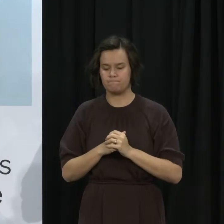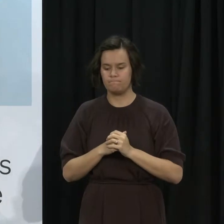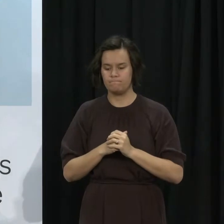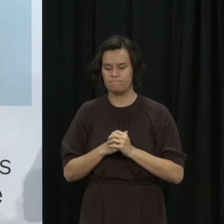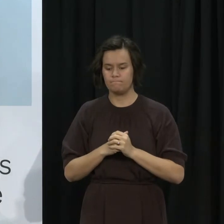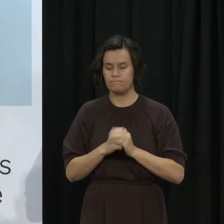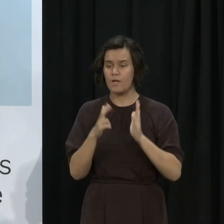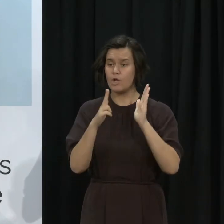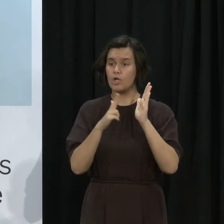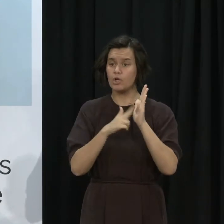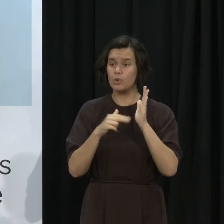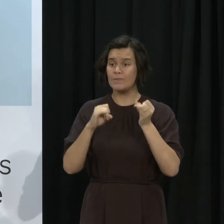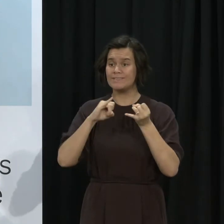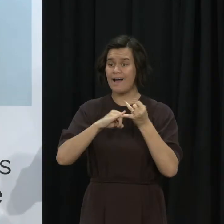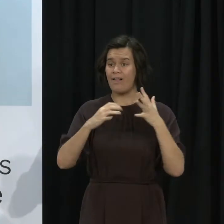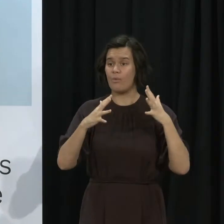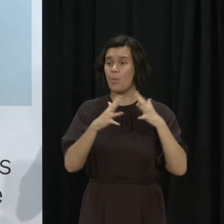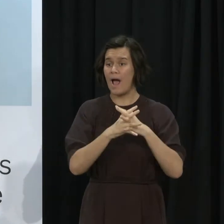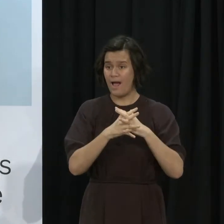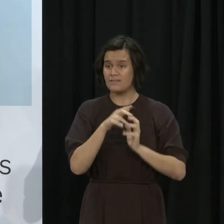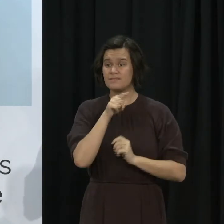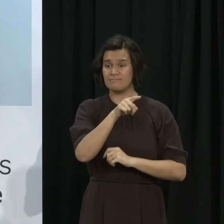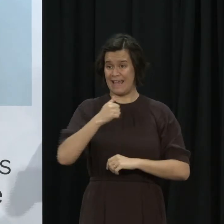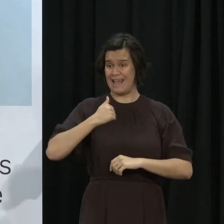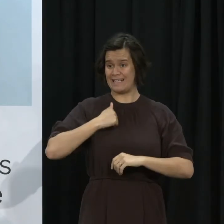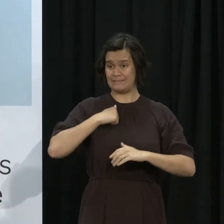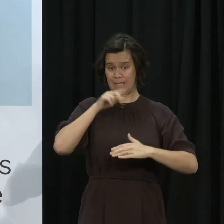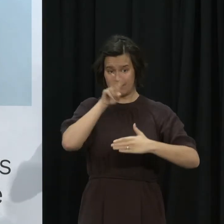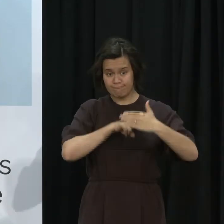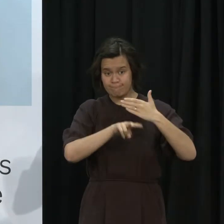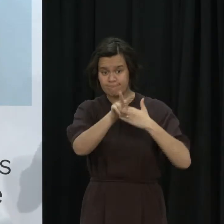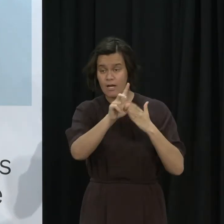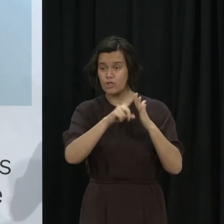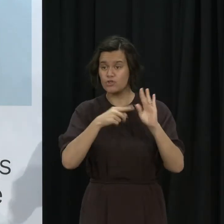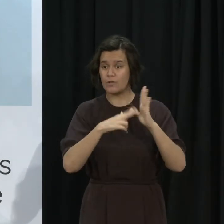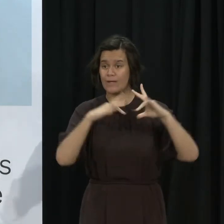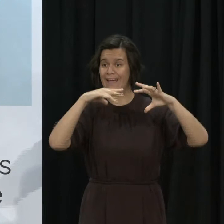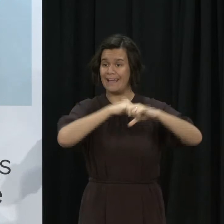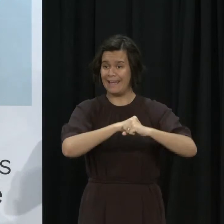korero pouri tenei mo te roa ko te hunga kua tuhi haere, e